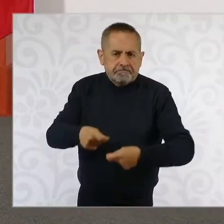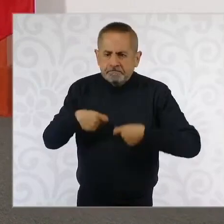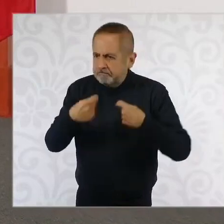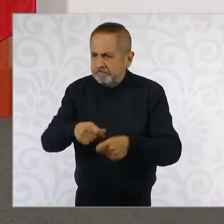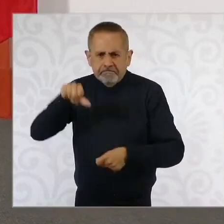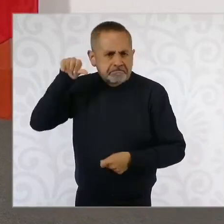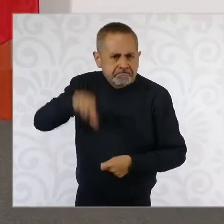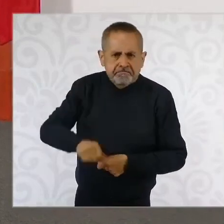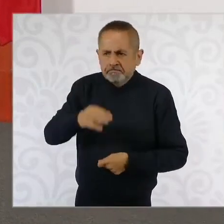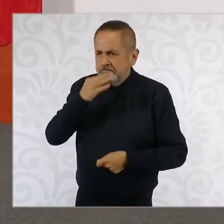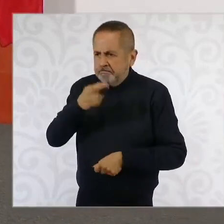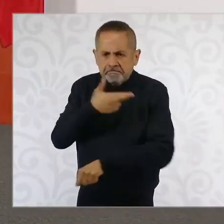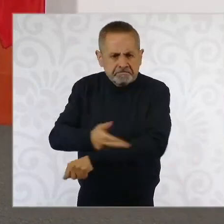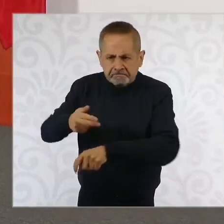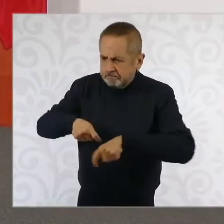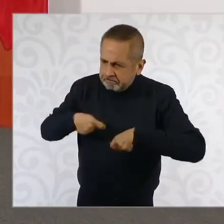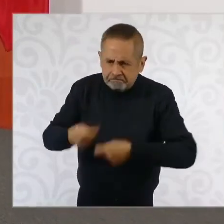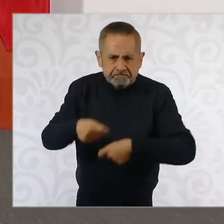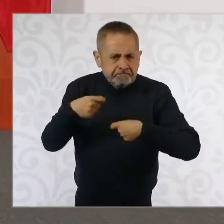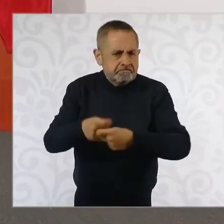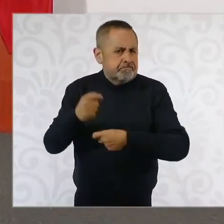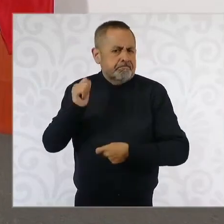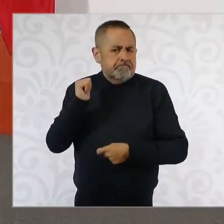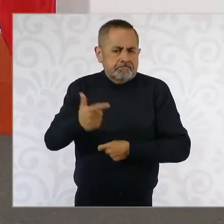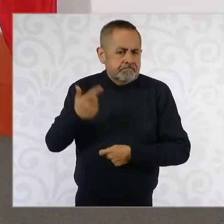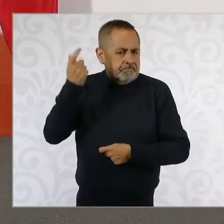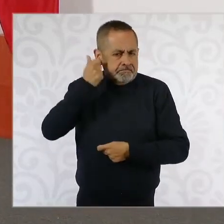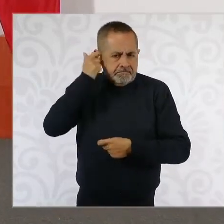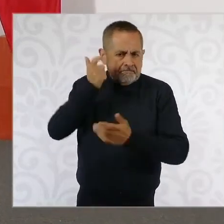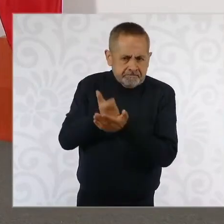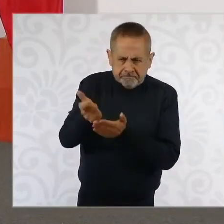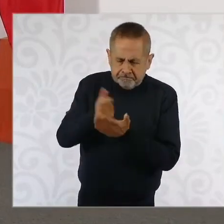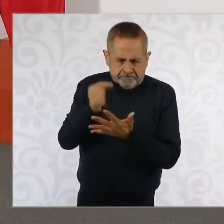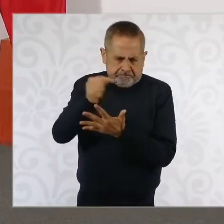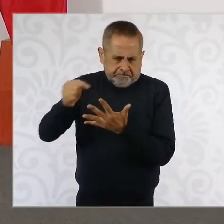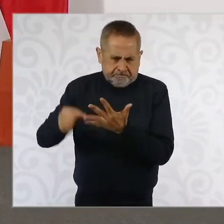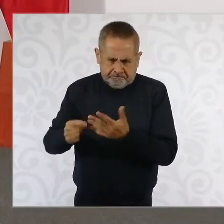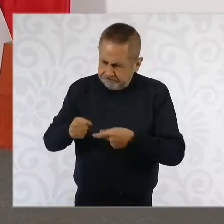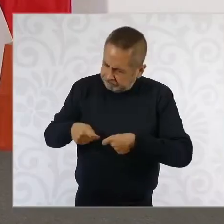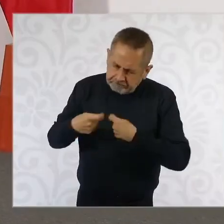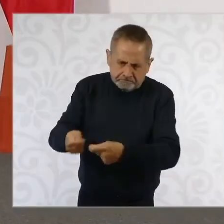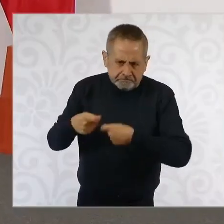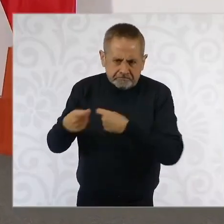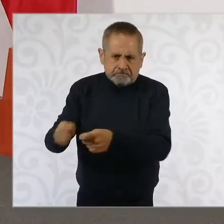expedita Entonces estamos trabajando en todo ello para que puedan regresar que tengan acceso empleo